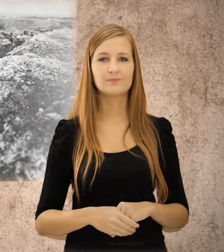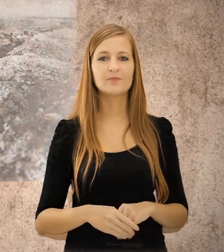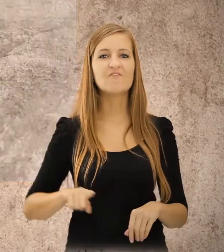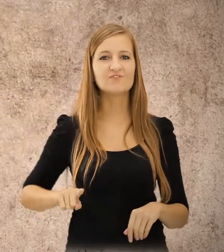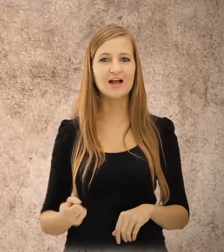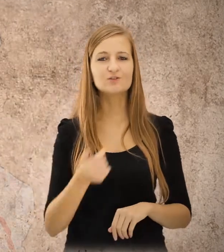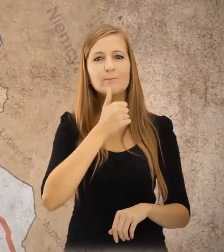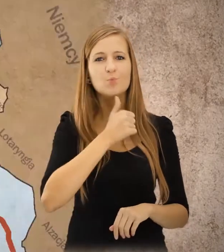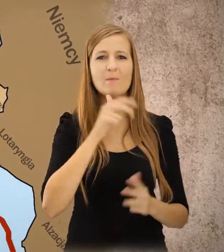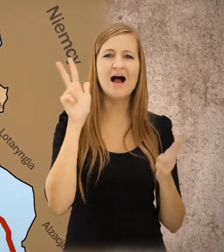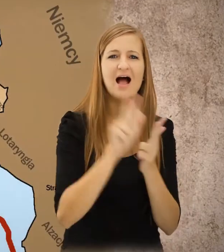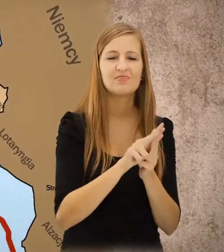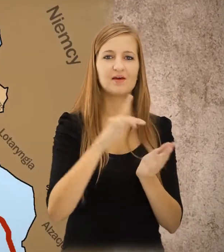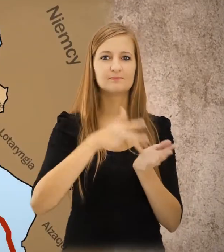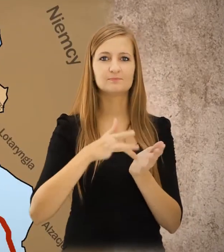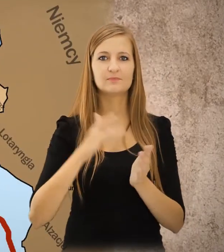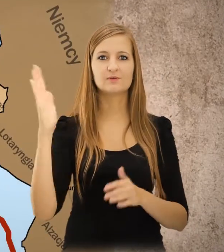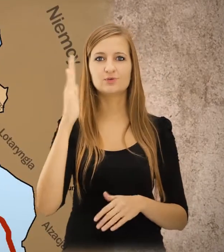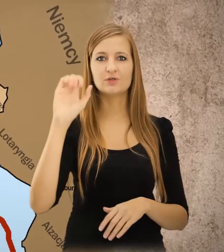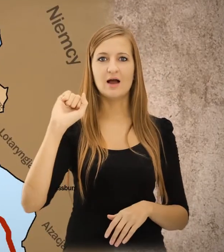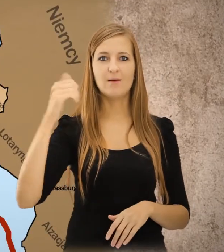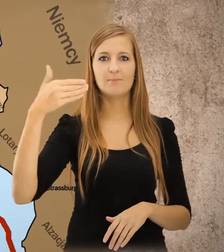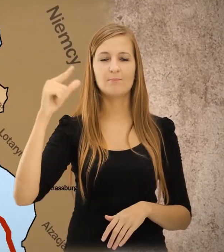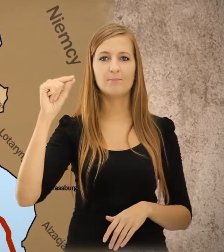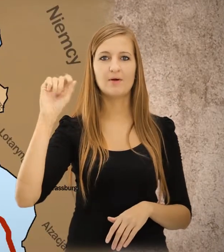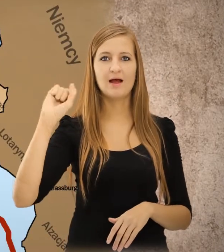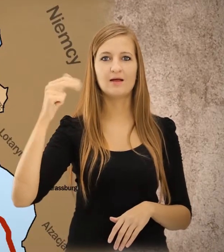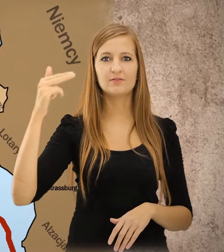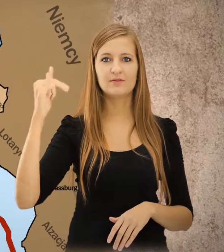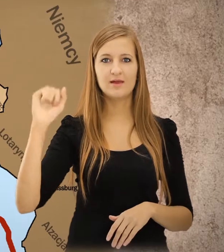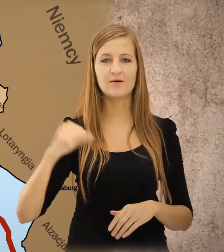Francuzi próbowali atakować w Szampanii,